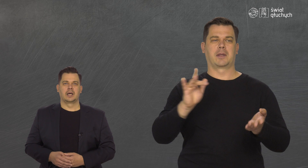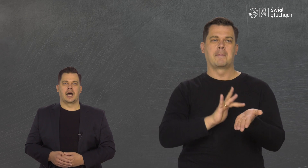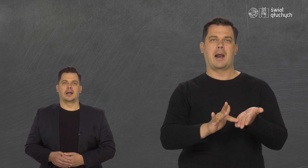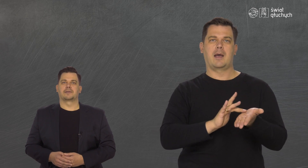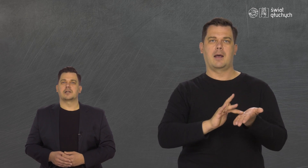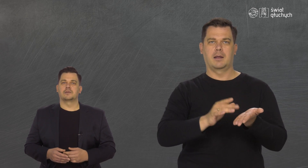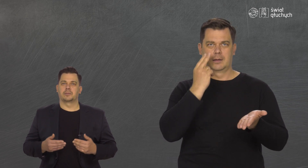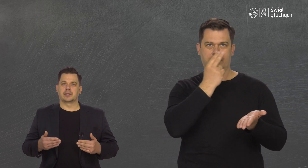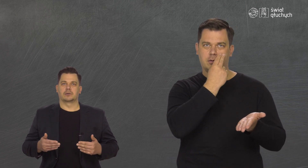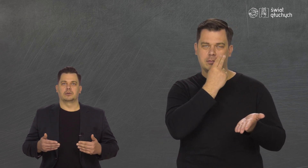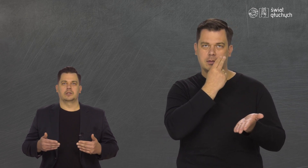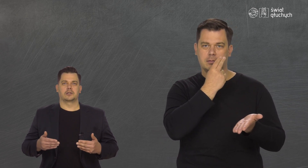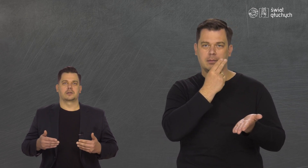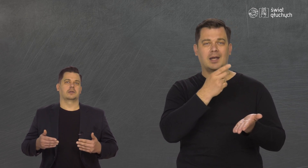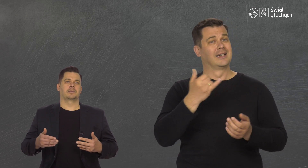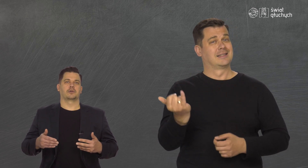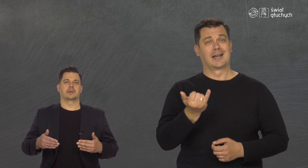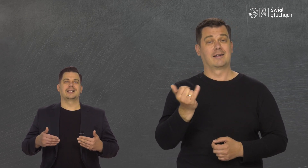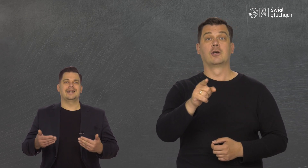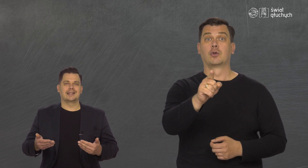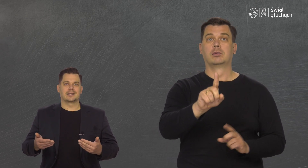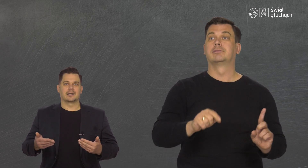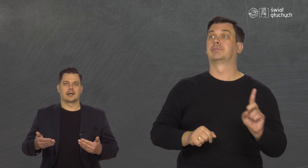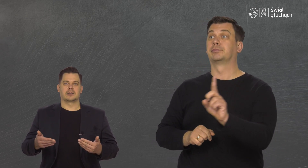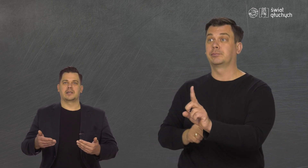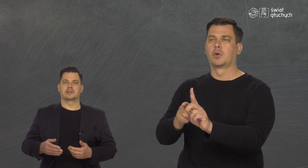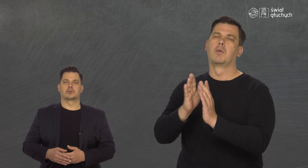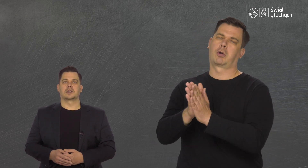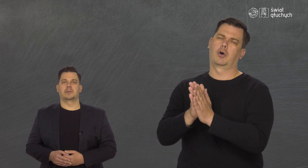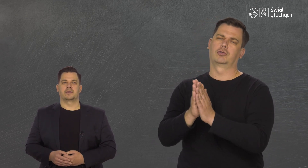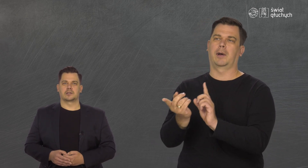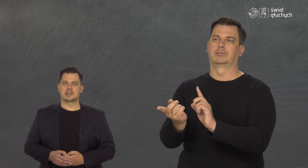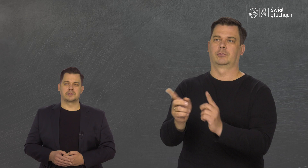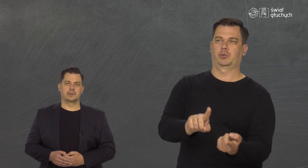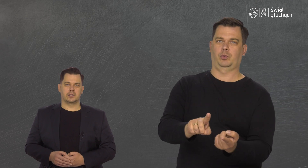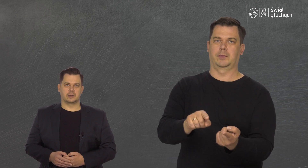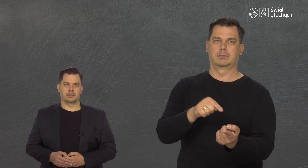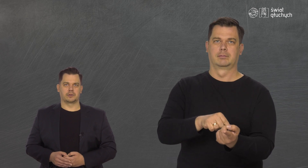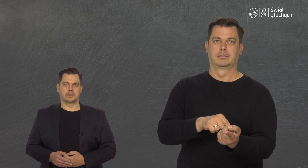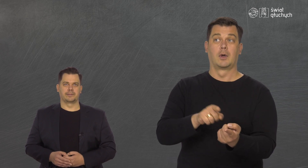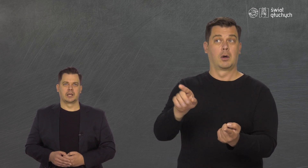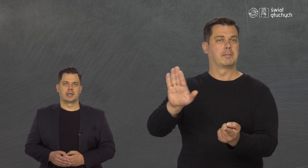Ale w każdym wypadku jest to na prośbę klienta, a sama instytucja ma pewien czas na spełnienie tej prośby.